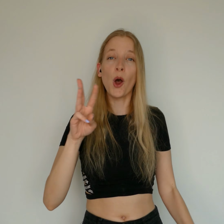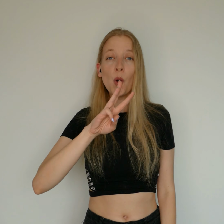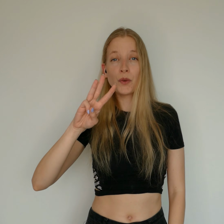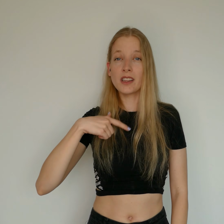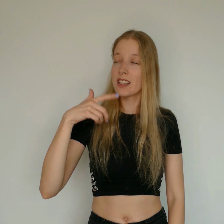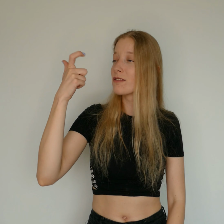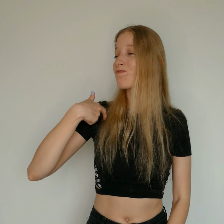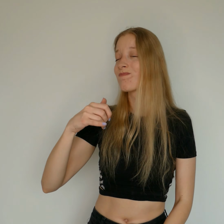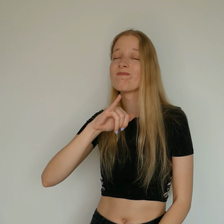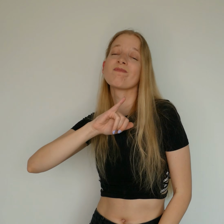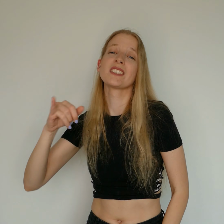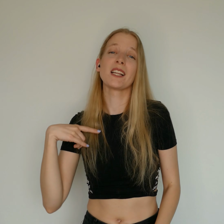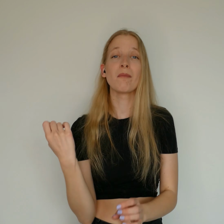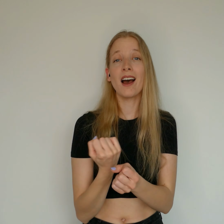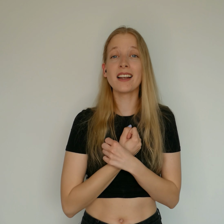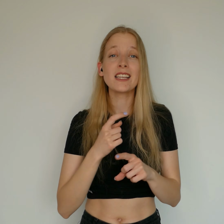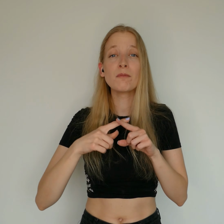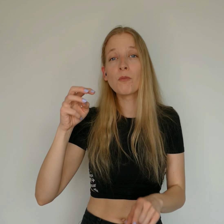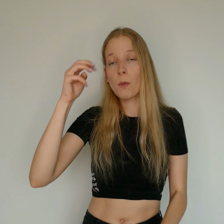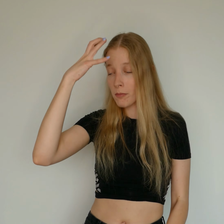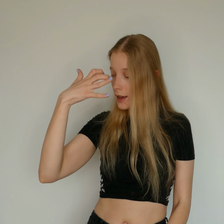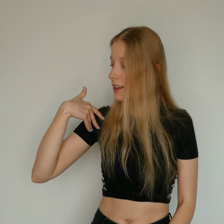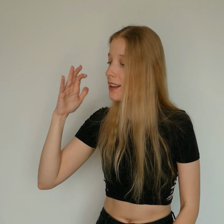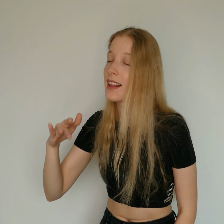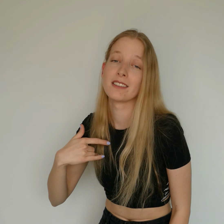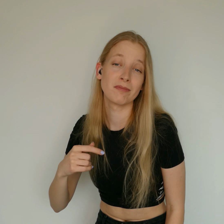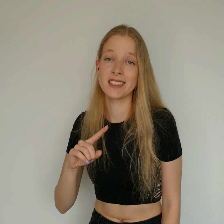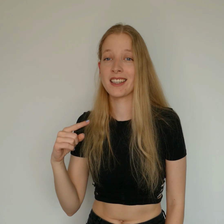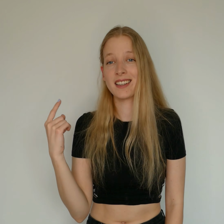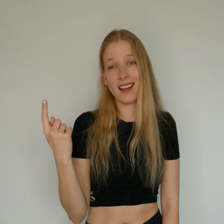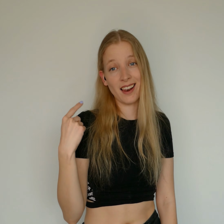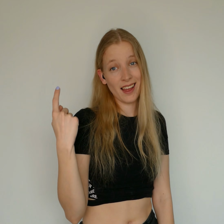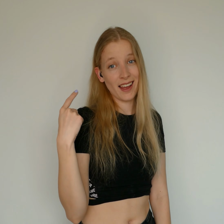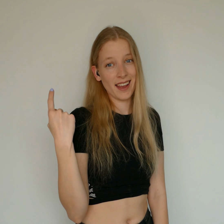Whitney wird uns immer lieben Und Michael lässt uns nich' allein